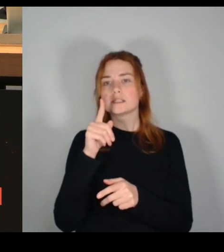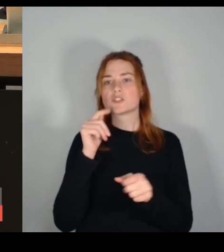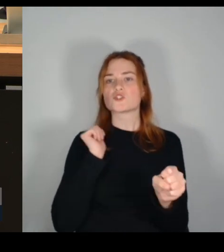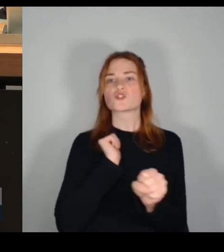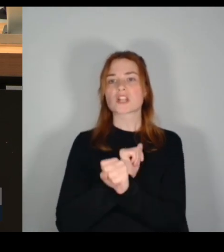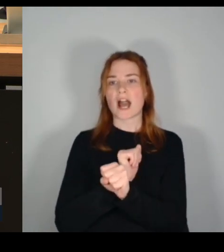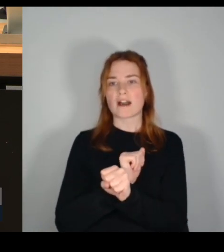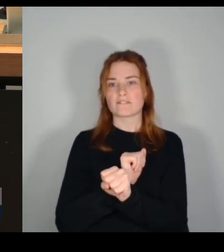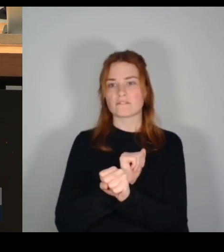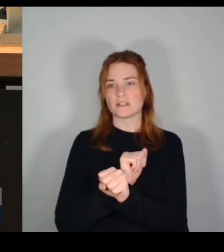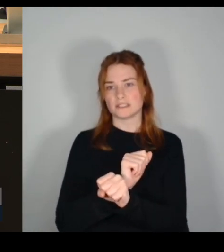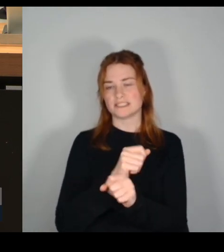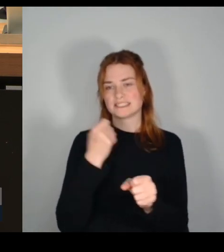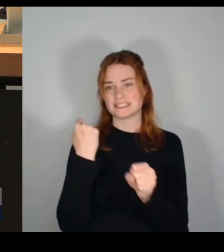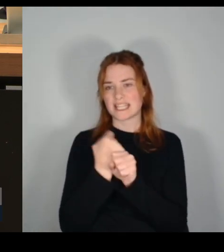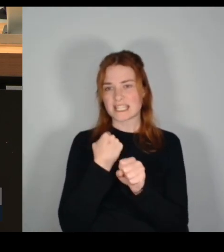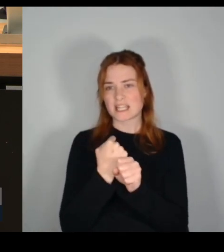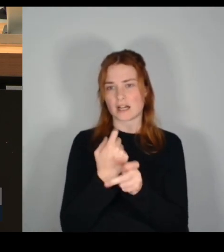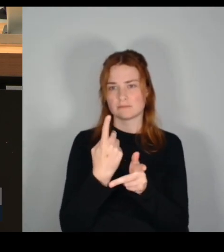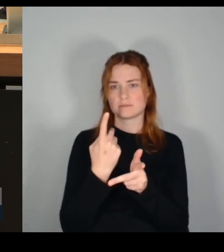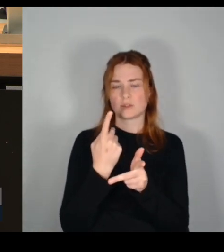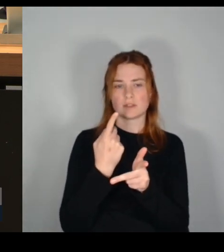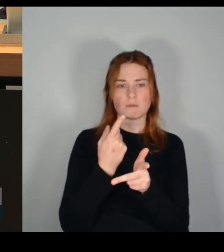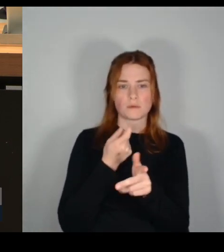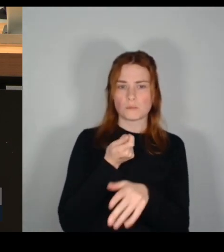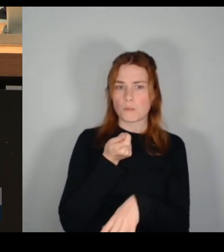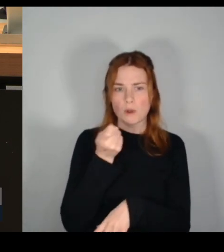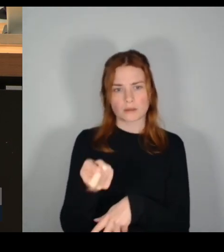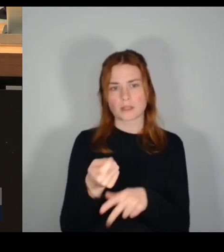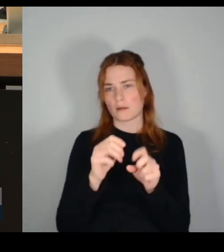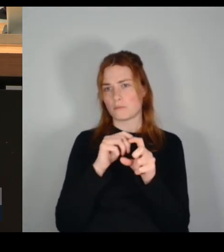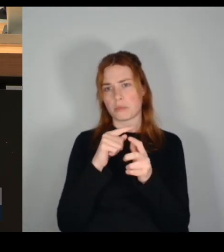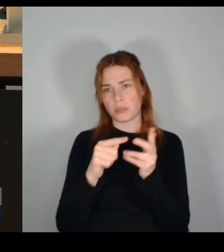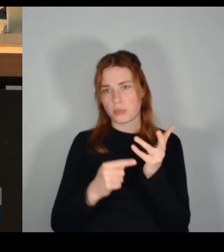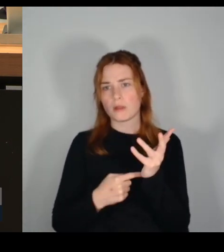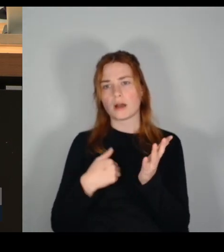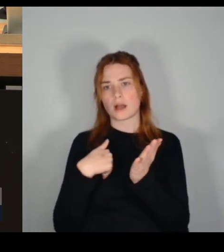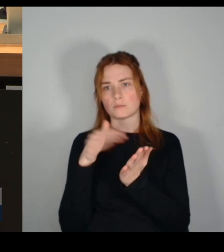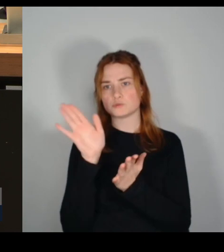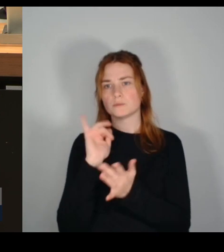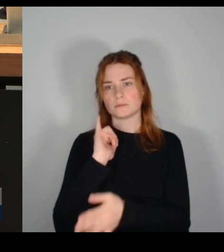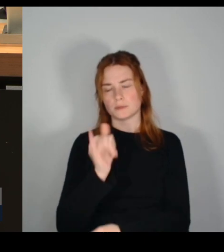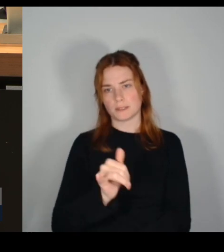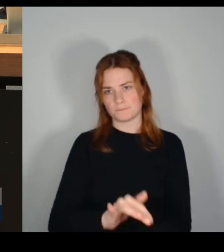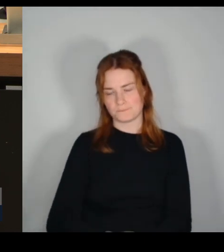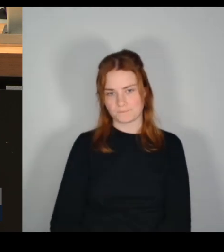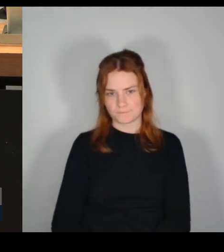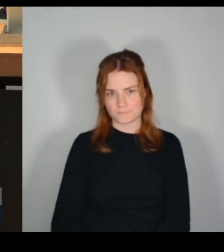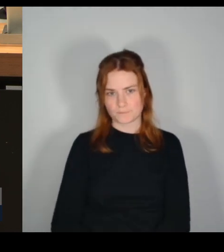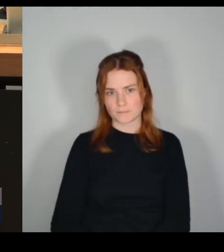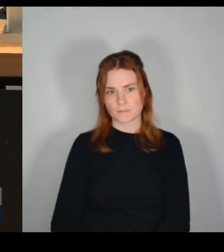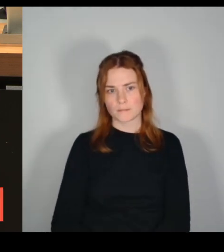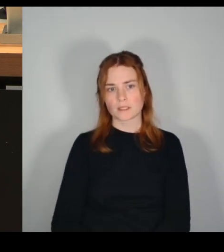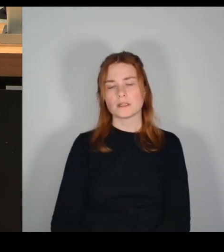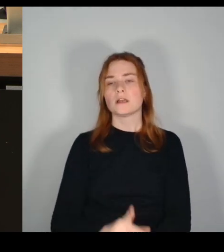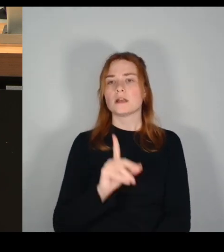Obwohl also dieser Antrag der Linksfraktion gegenstandslos ist, ist es gut, an das Schicksal der Jesiden zu